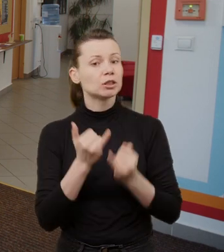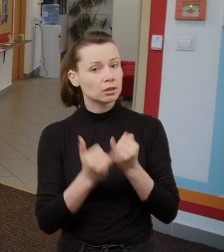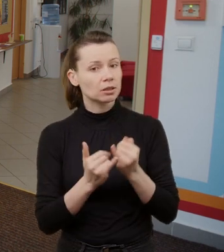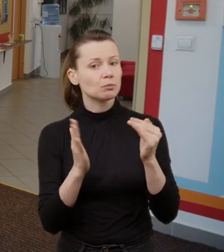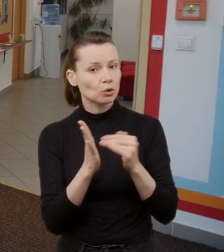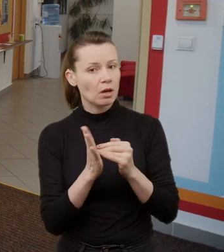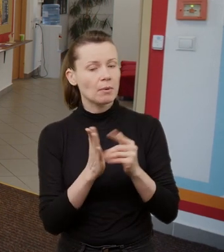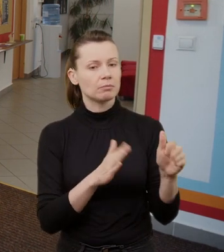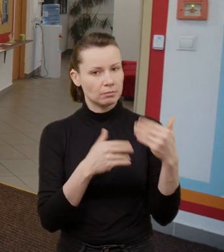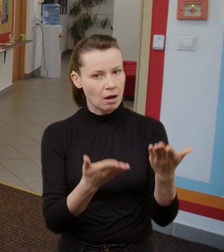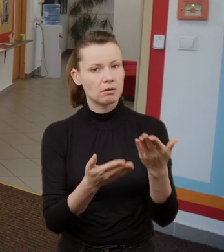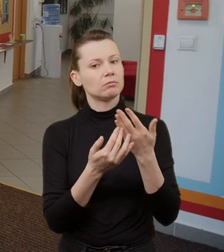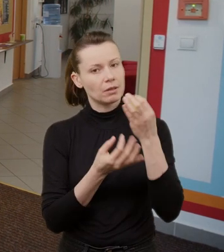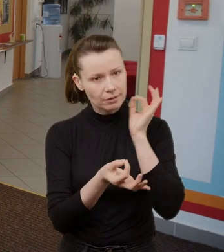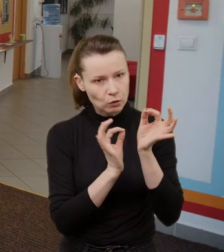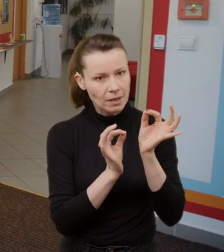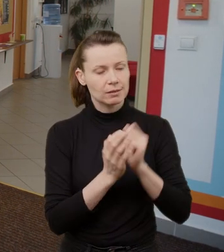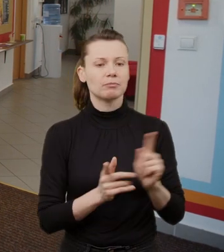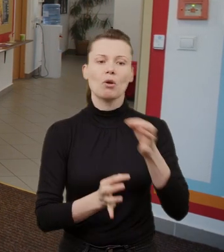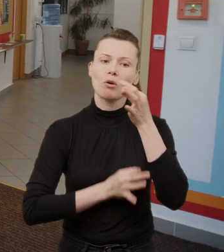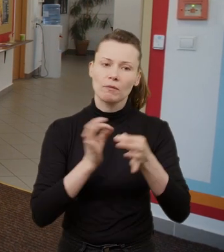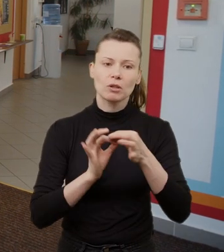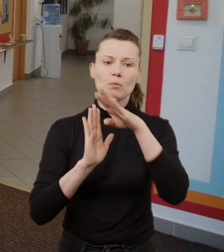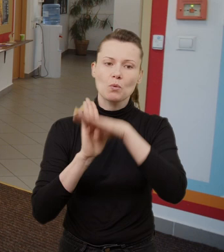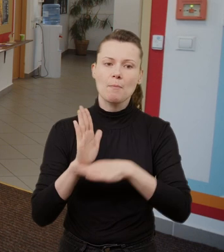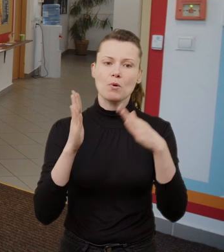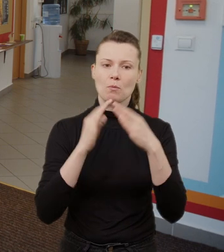i opowiedzą o programie w domu kultury. Pokierują Cię też w odpowiednie miejsce.